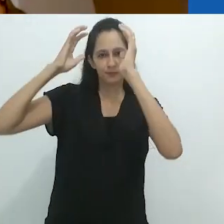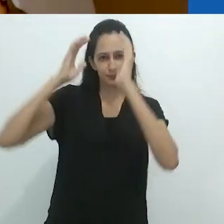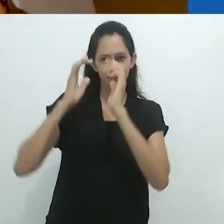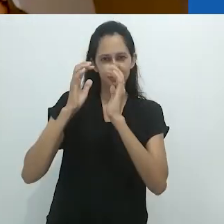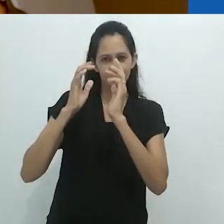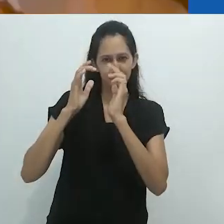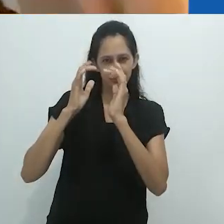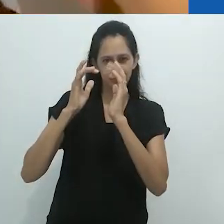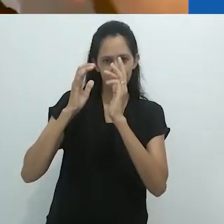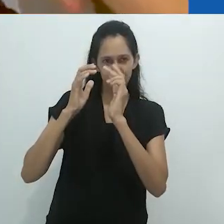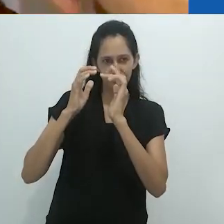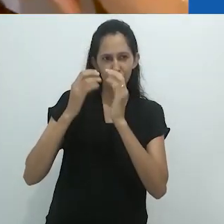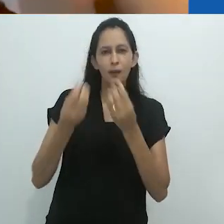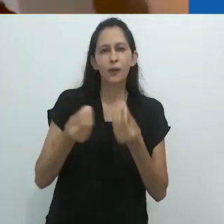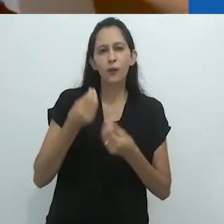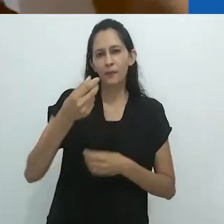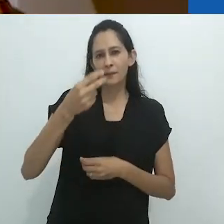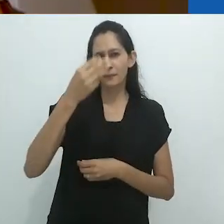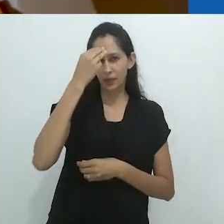a maneira como a mente, a maneira como mente-corpo